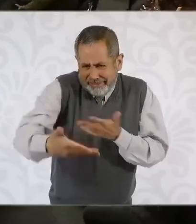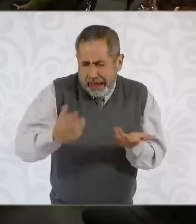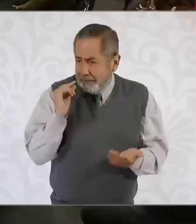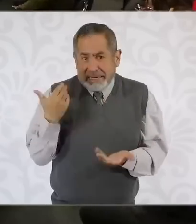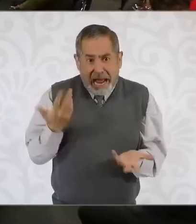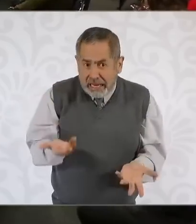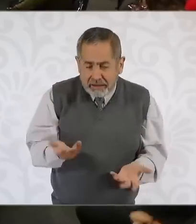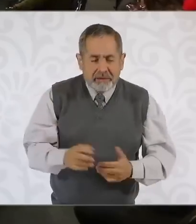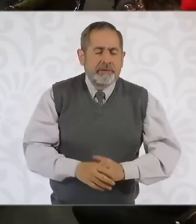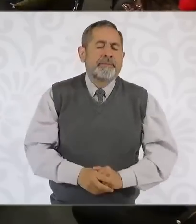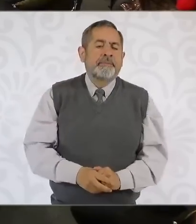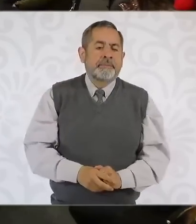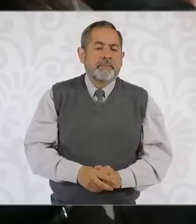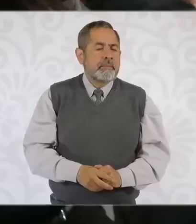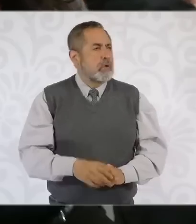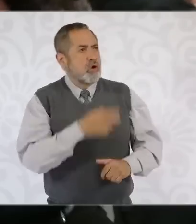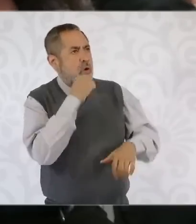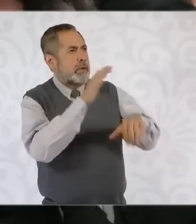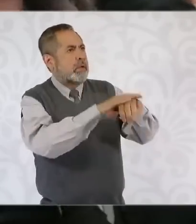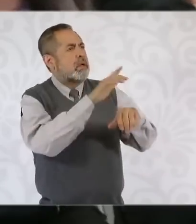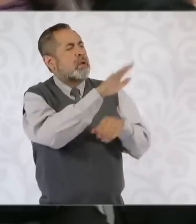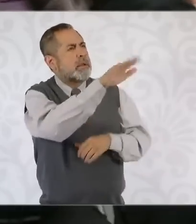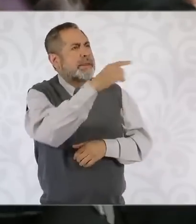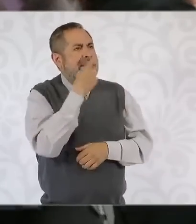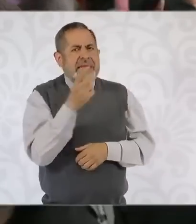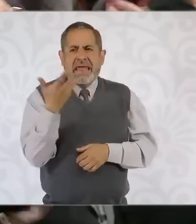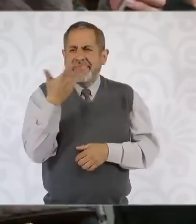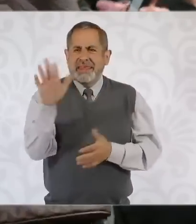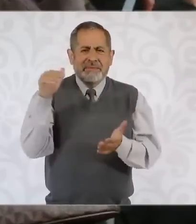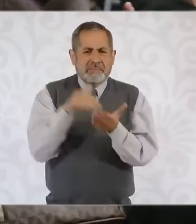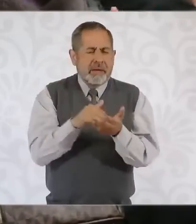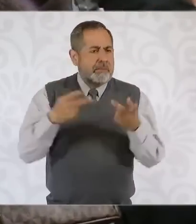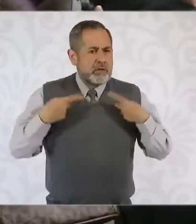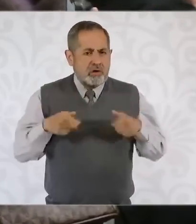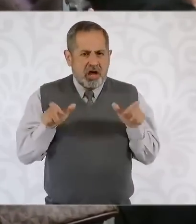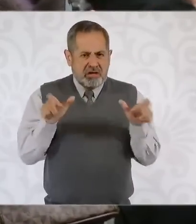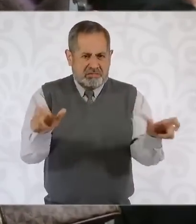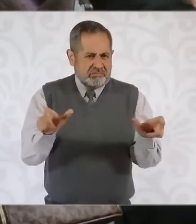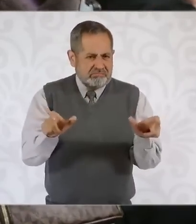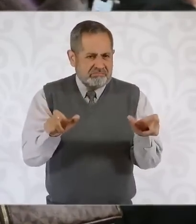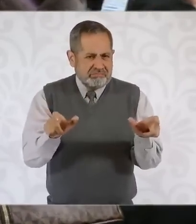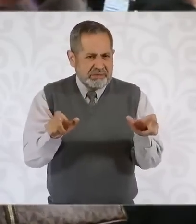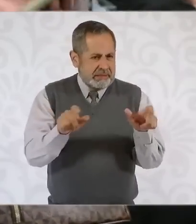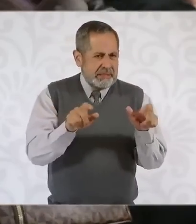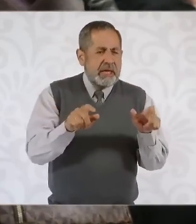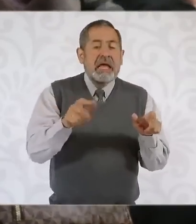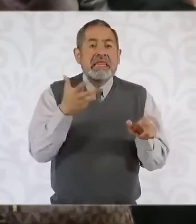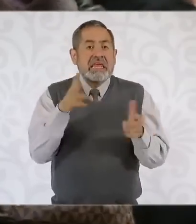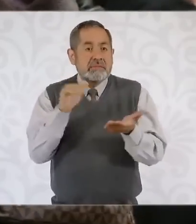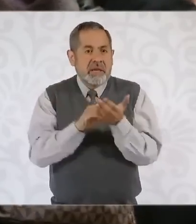norte legar 10,000 elementos me imagino que será de manera este uniforme en toda la frontera se